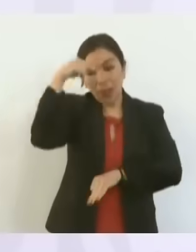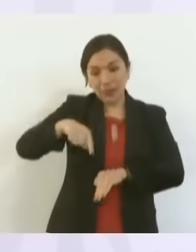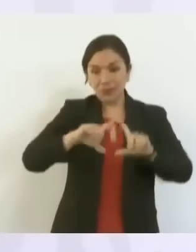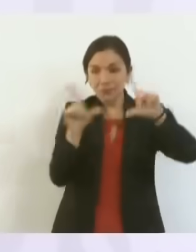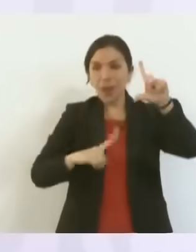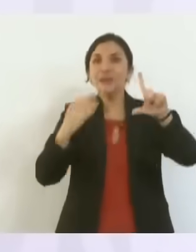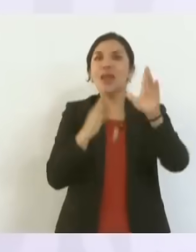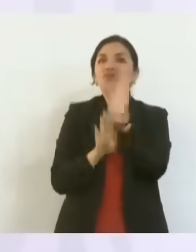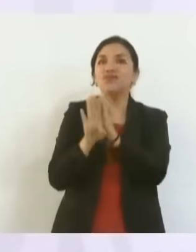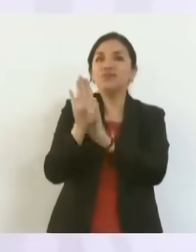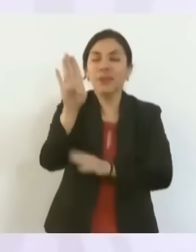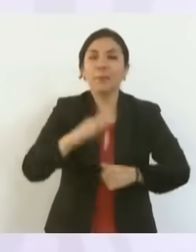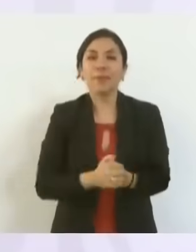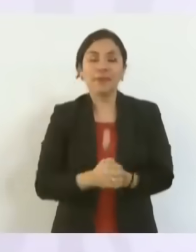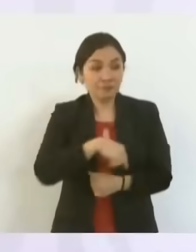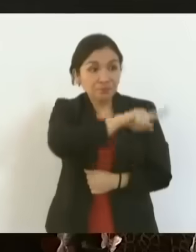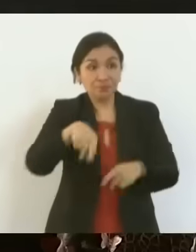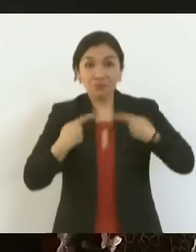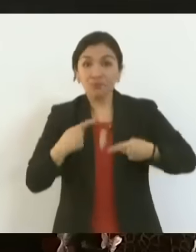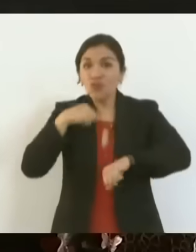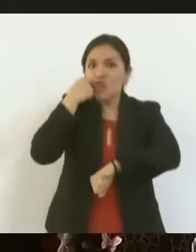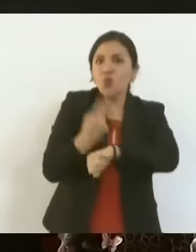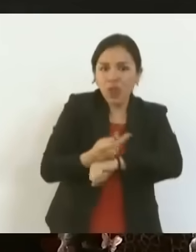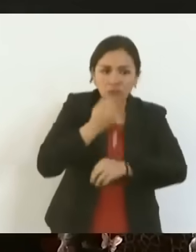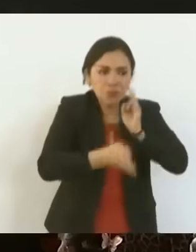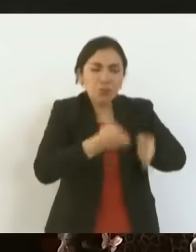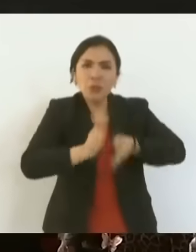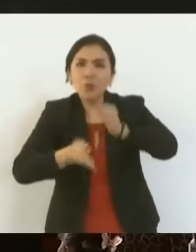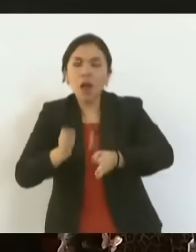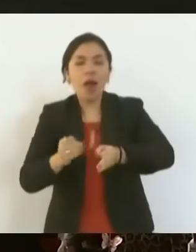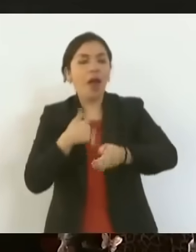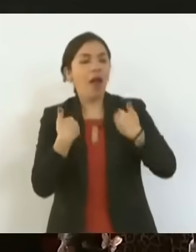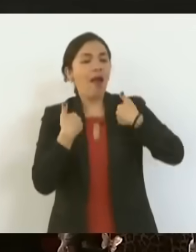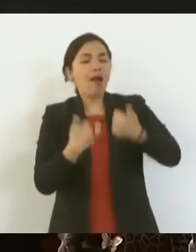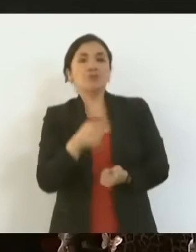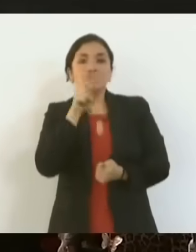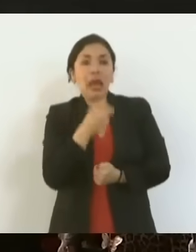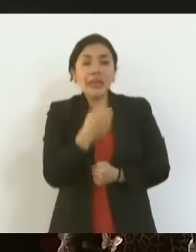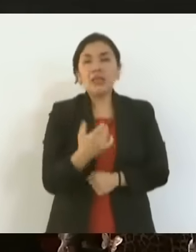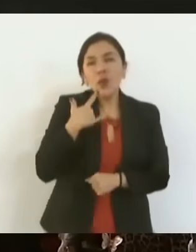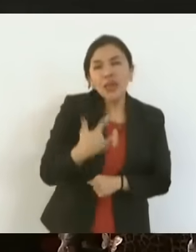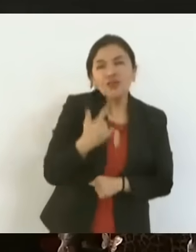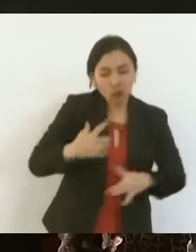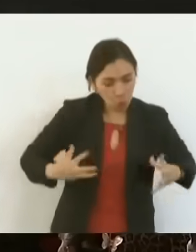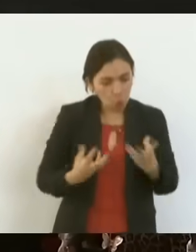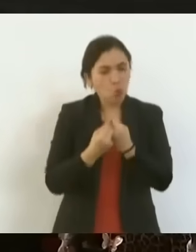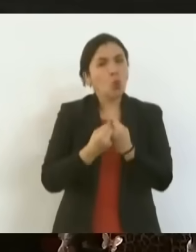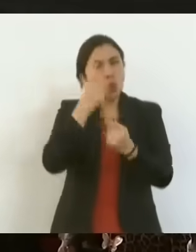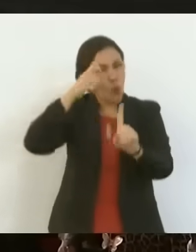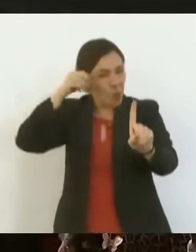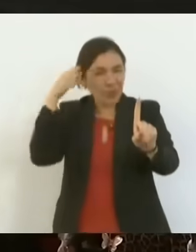Esta suma de voluntades nos deja claro que el esfuerzo conjunto hacia un mismo objetivo nos